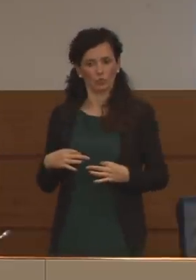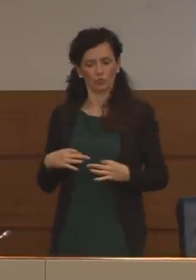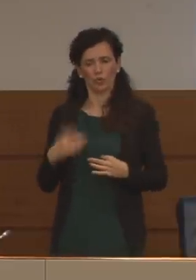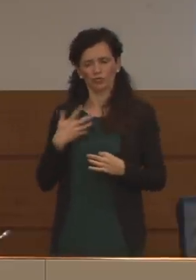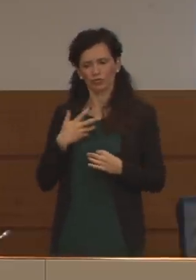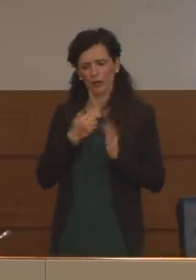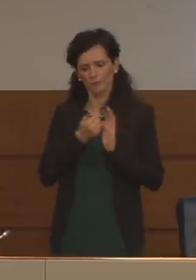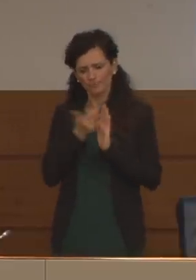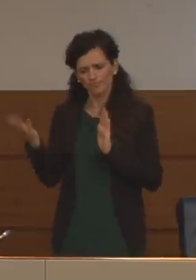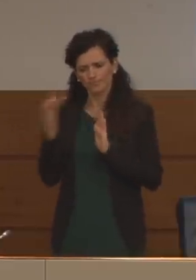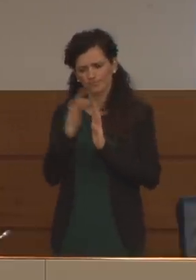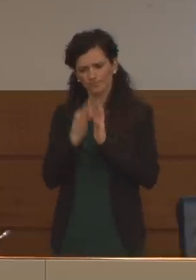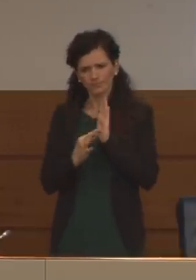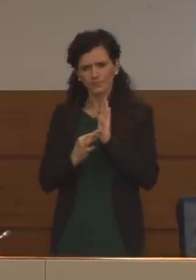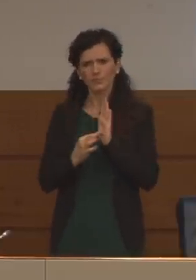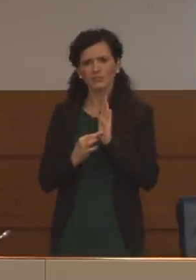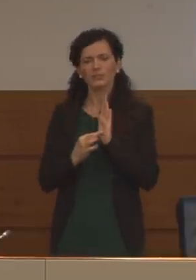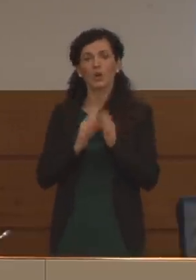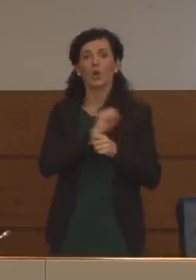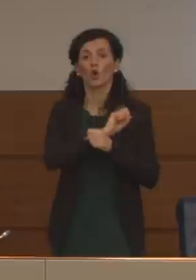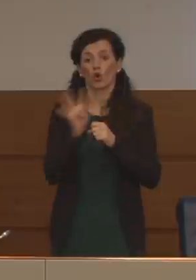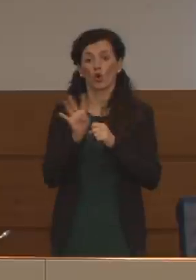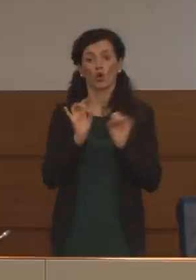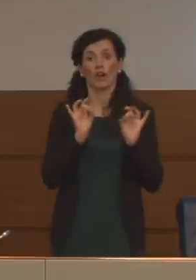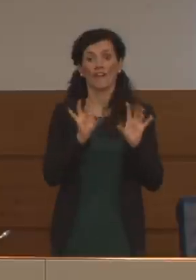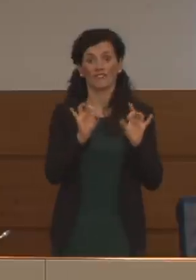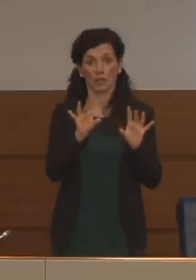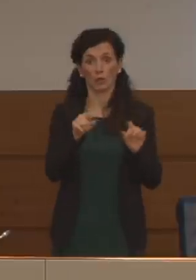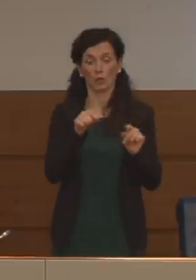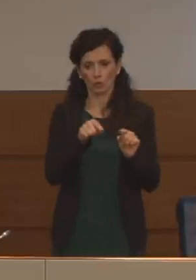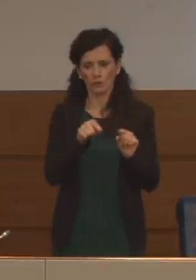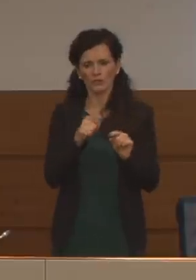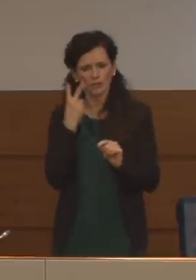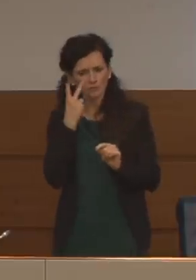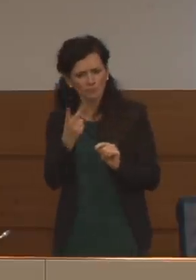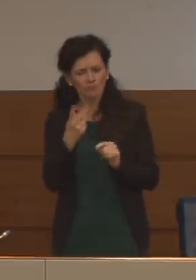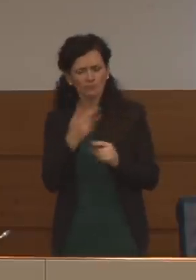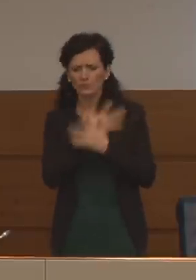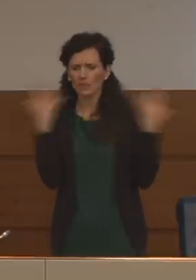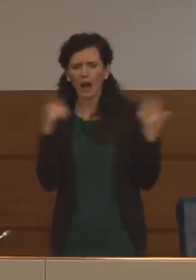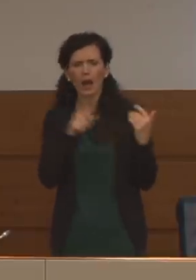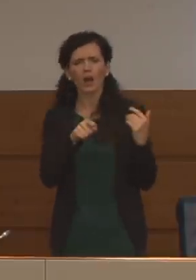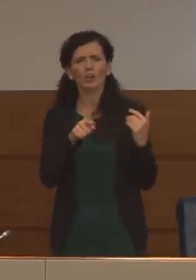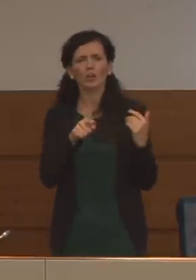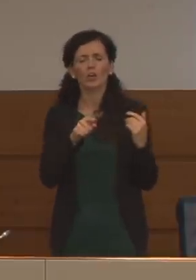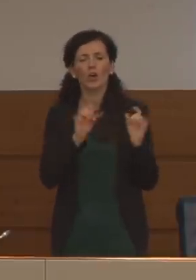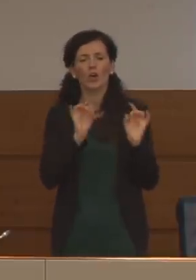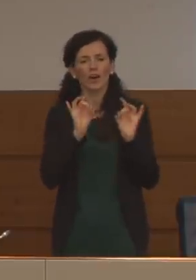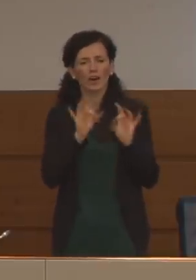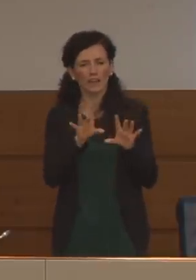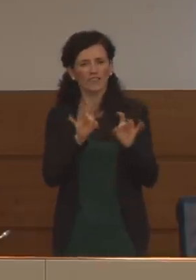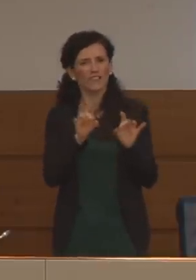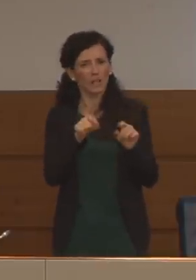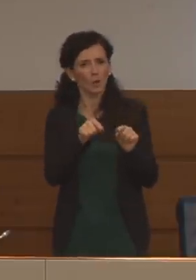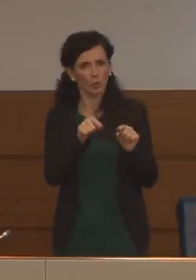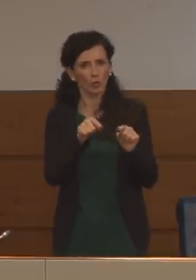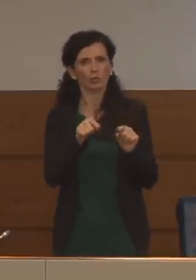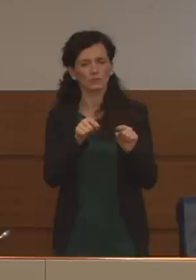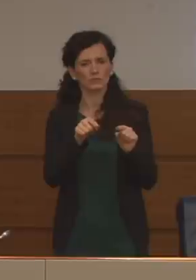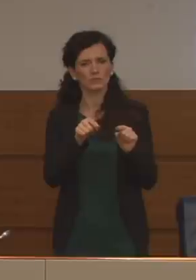sui coronavirus che mostrano come possano sopravvivere in tempi di qualche